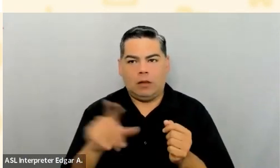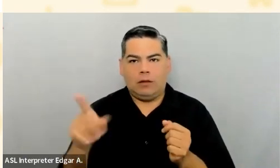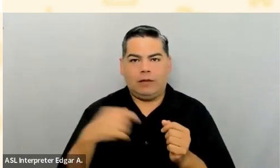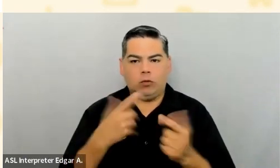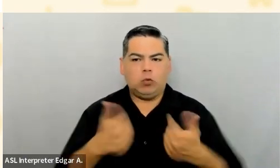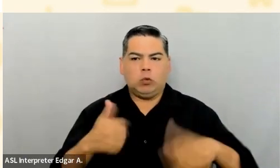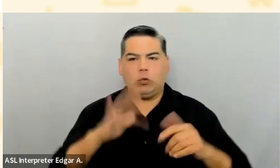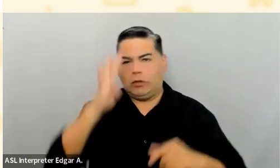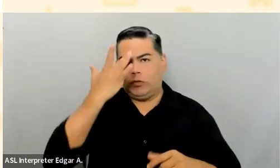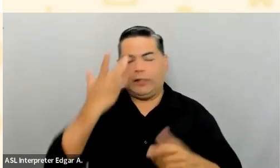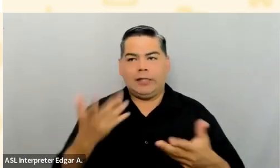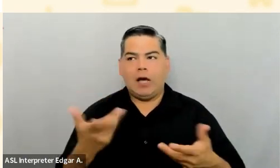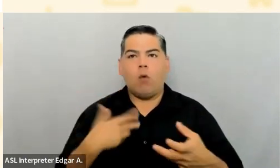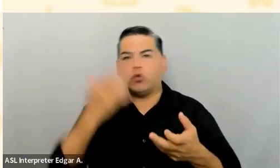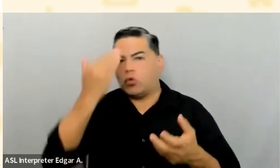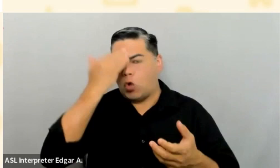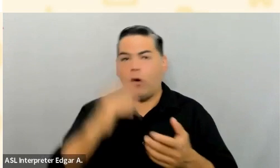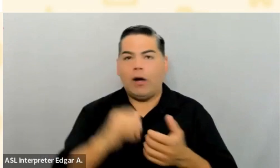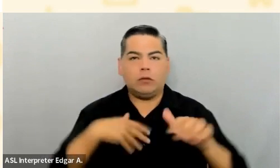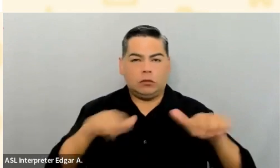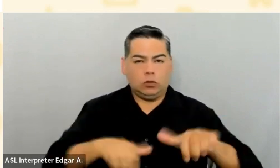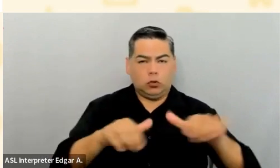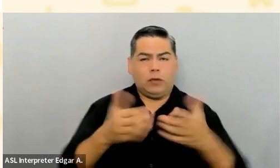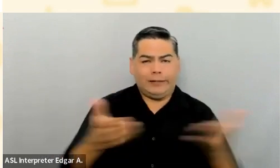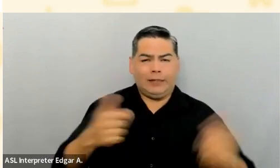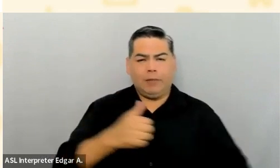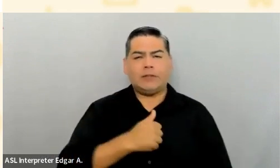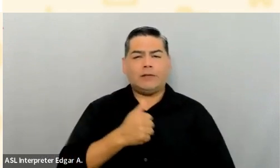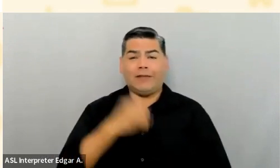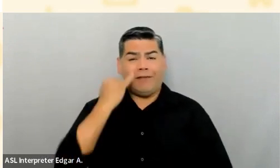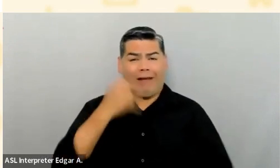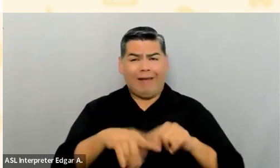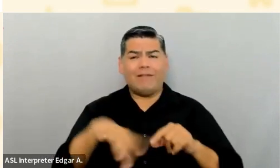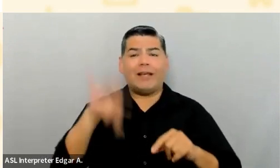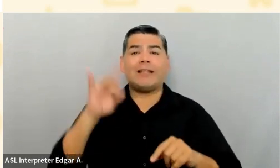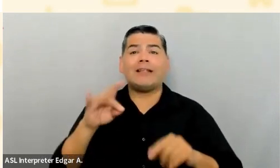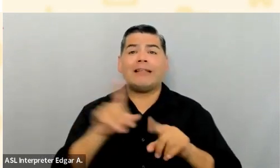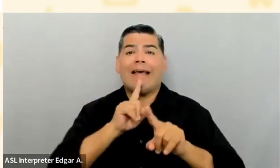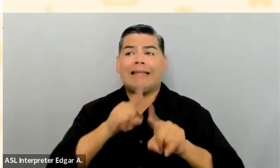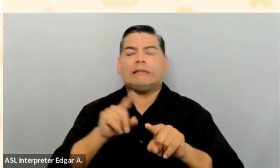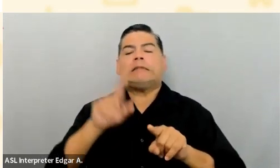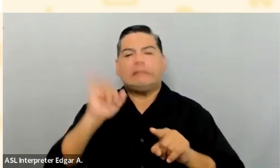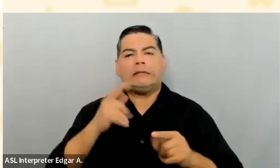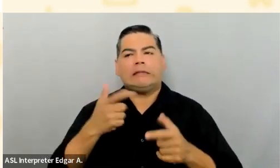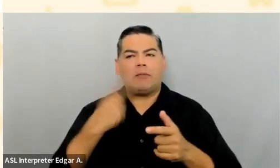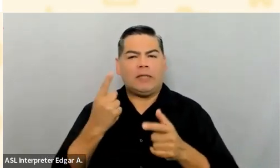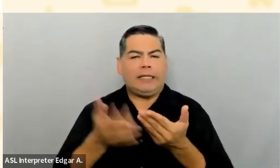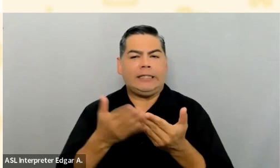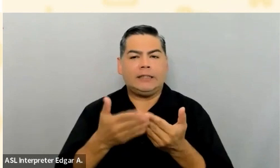Quiero saber cómo hacer las cosas yo misma, y si no puedo encontrar la respuesta fácilmente y no es intuitiva, entonces es algo que se debe evitar.